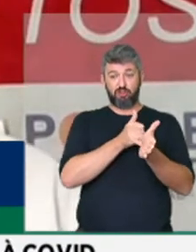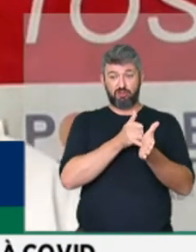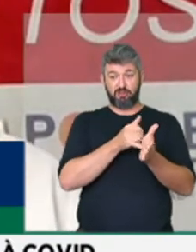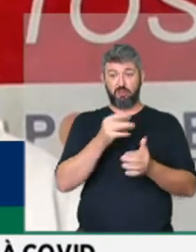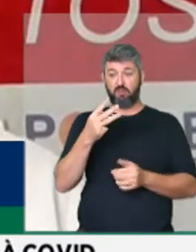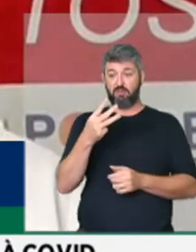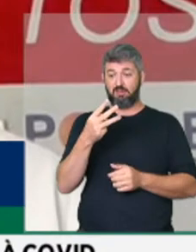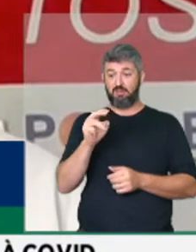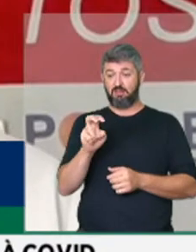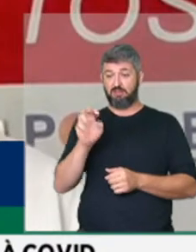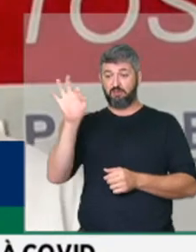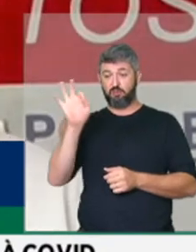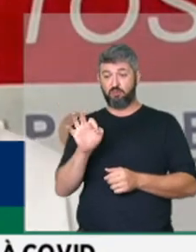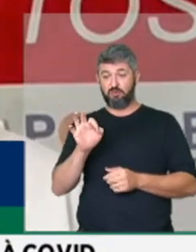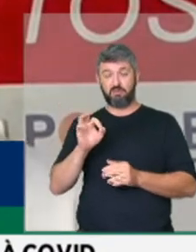BOMBA, O DIESEL 5 REAIS.